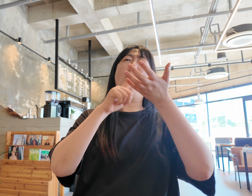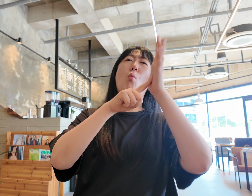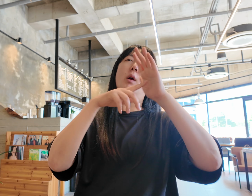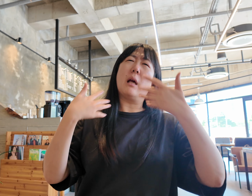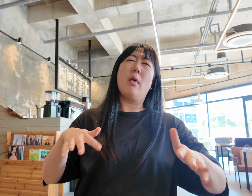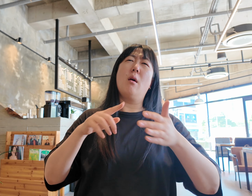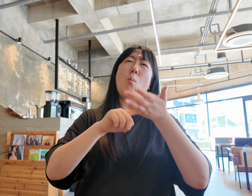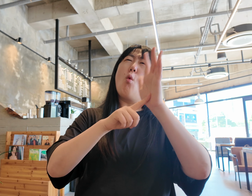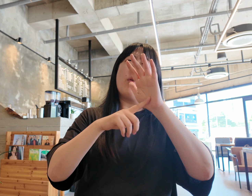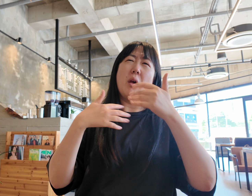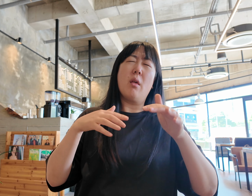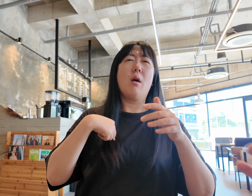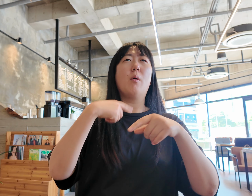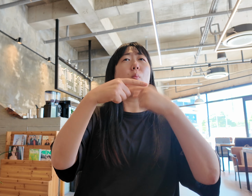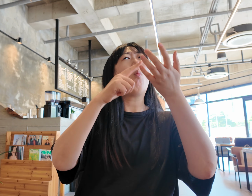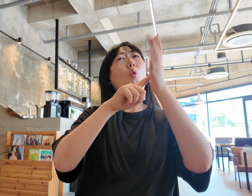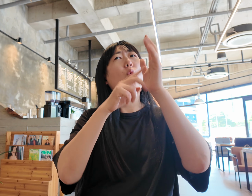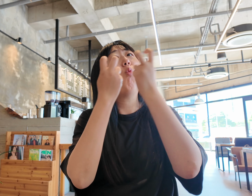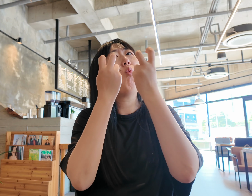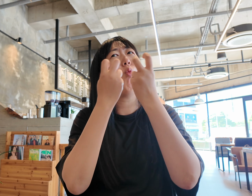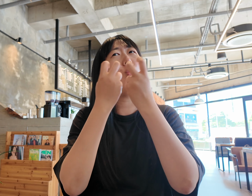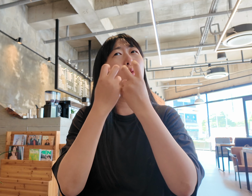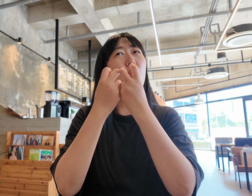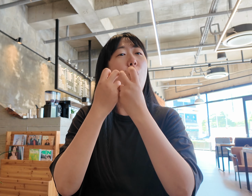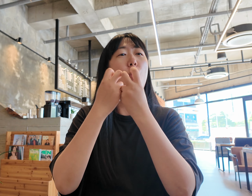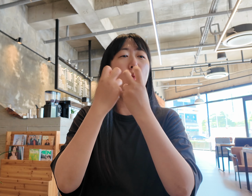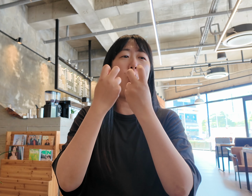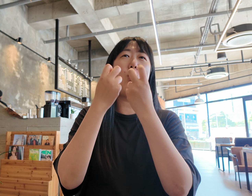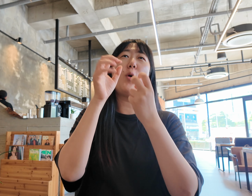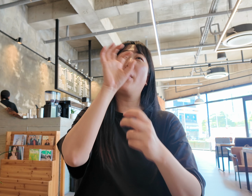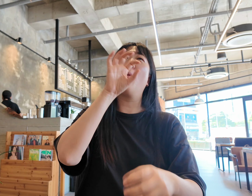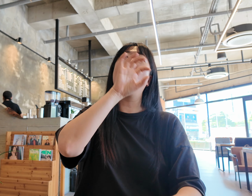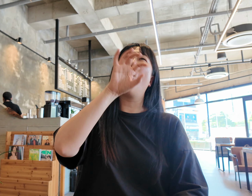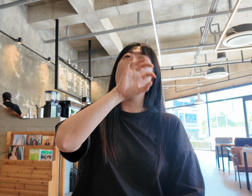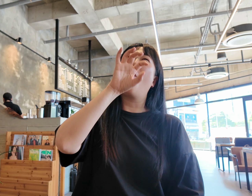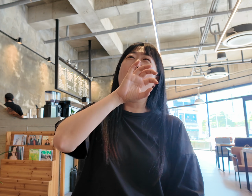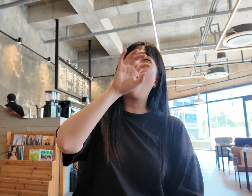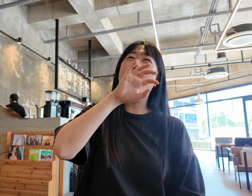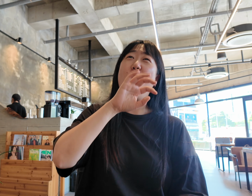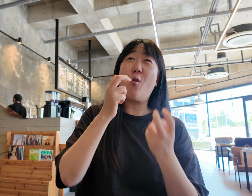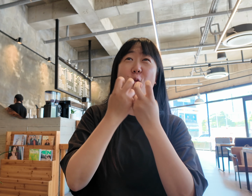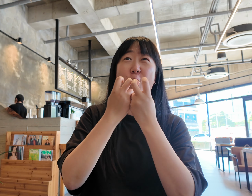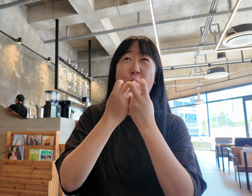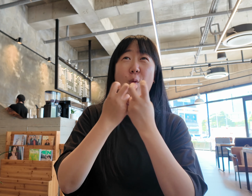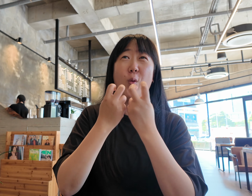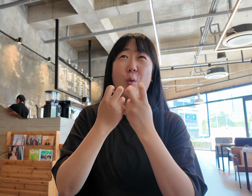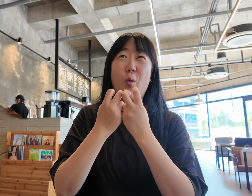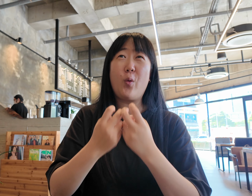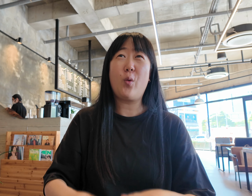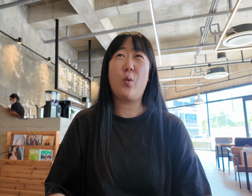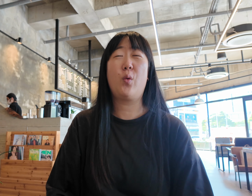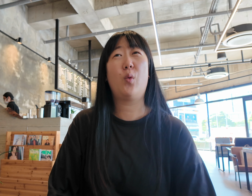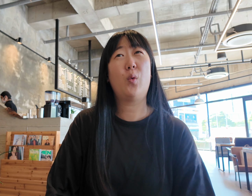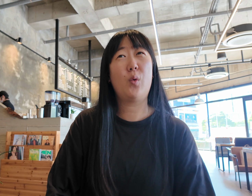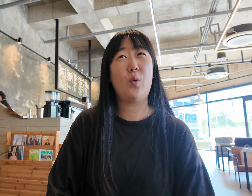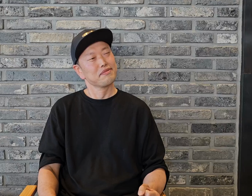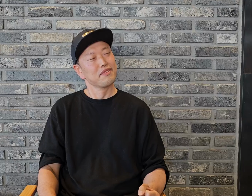。 私は自分を表現するのがとても苦手です。 本当にどうやって練習すればいいのでしょうか？